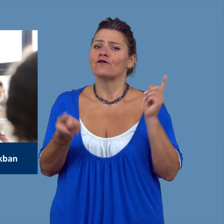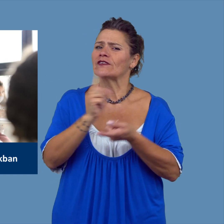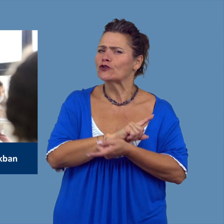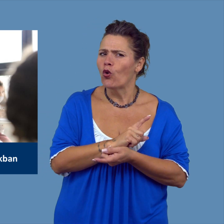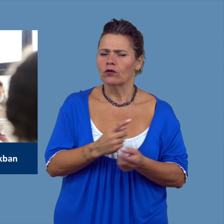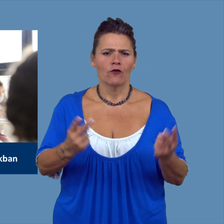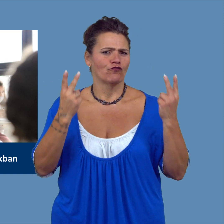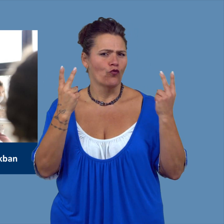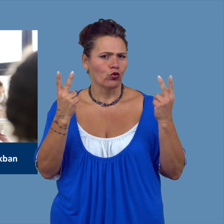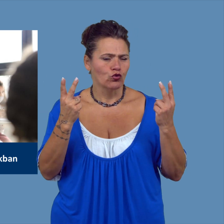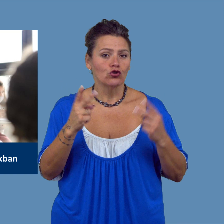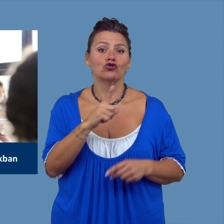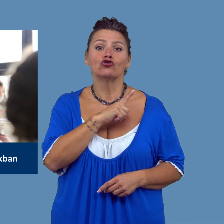Fontos feltétel ugyanakkor,